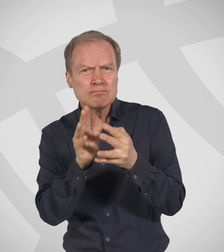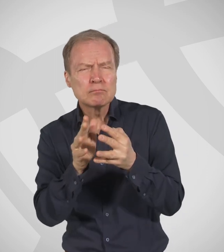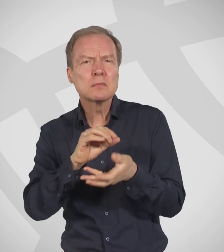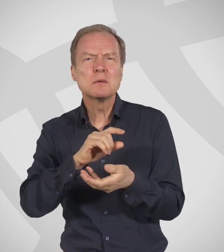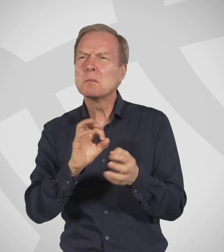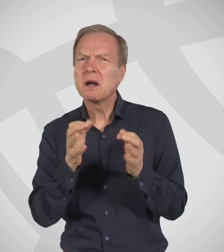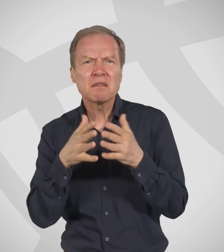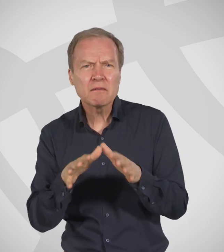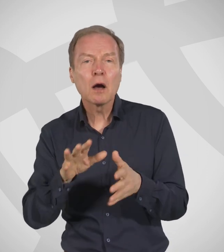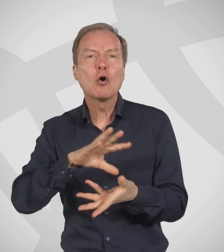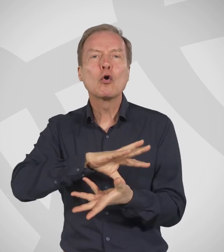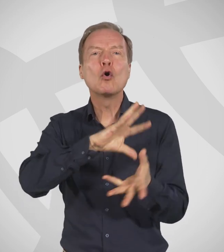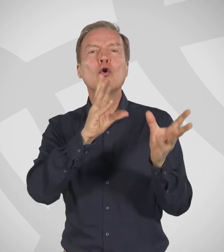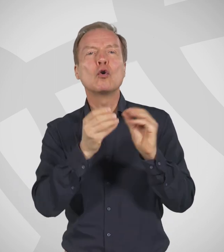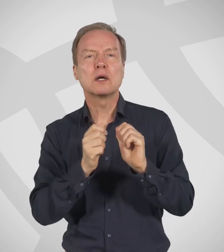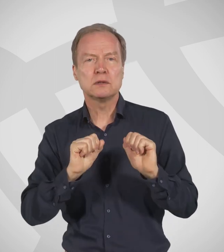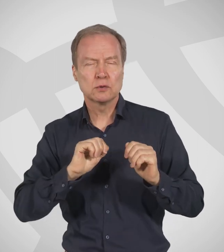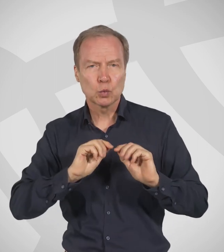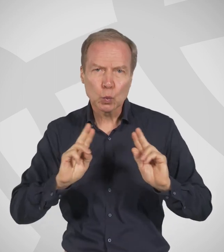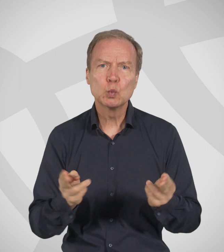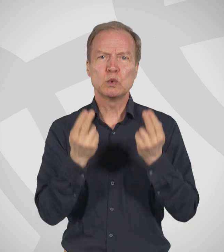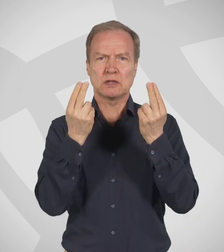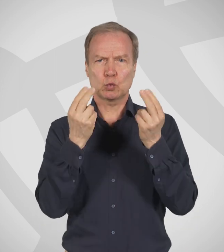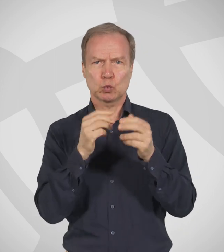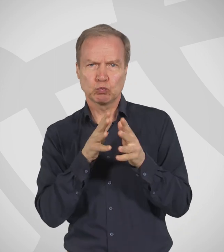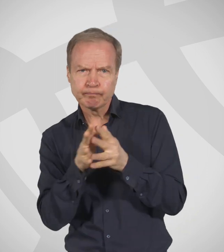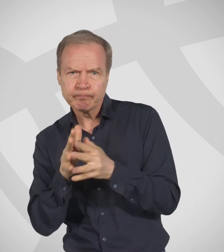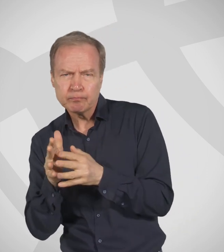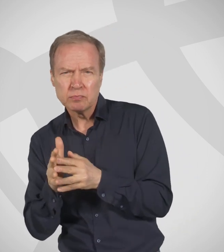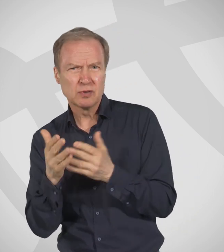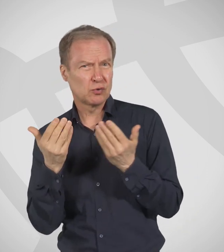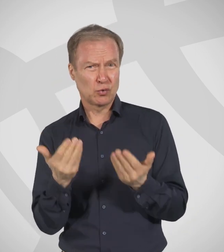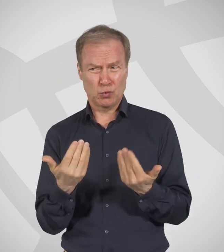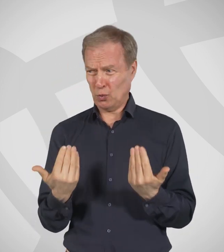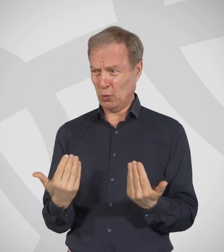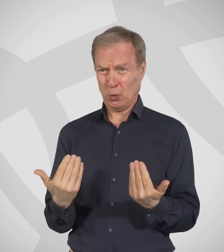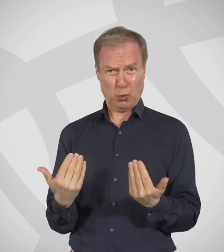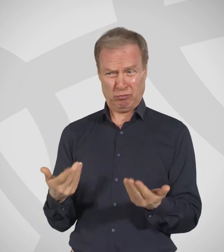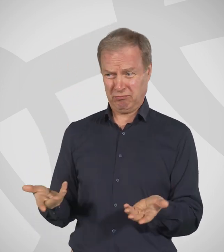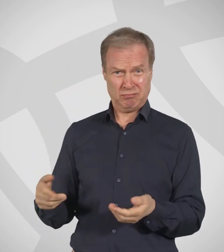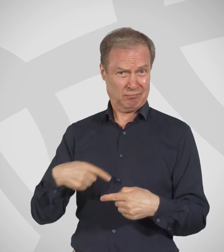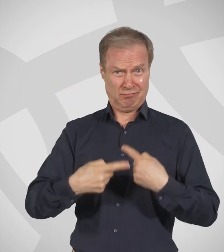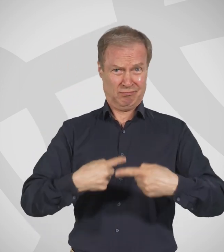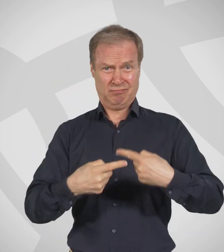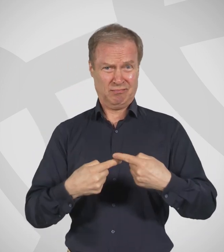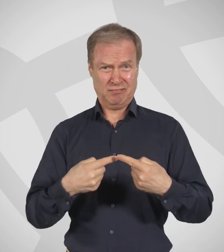selkiyttämistä kokonaisuudistuksella, sillä nykykäytäntö on -